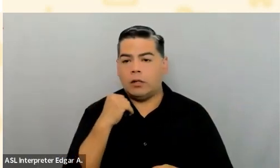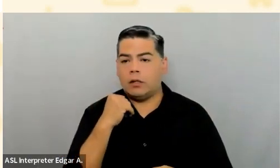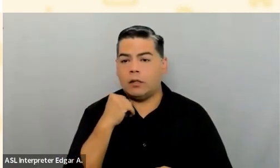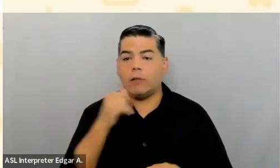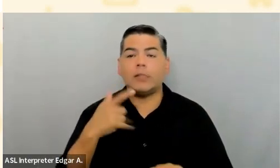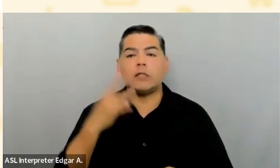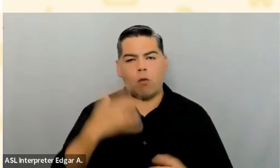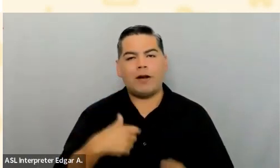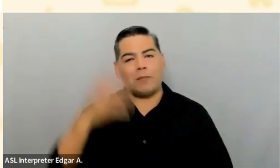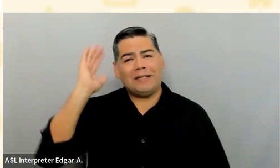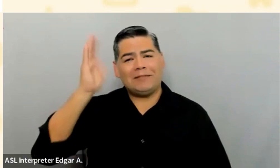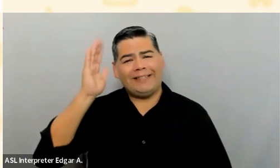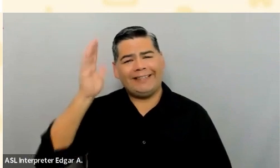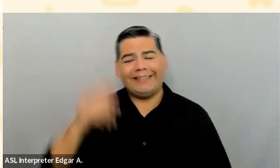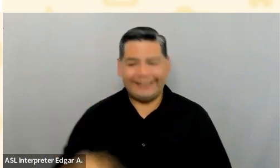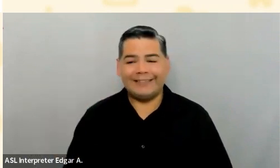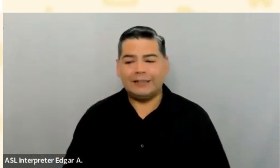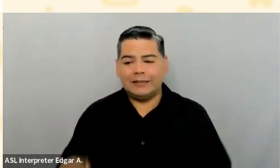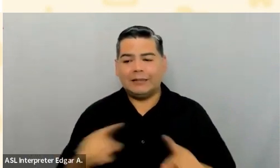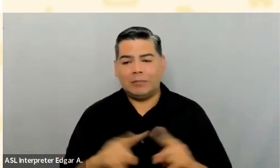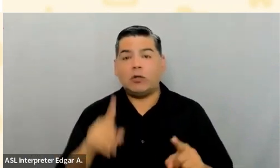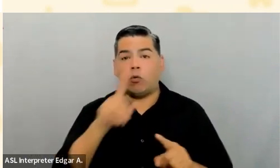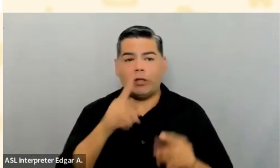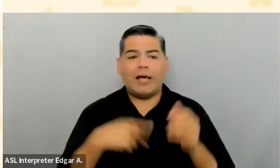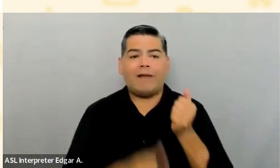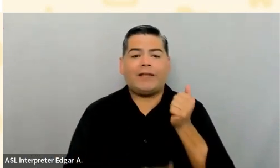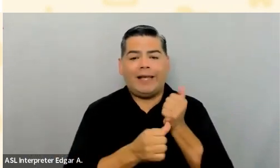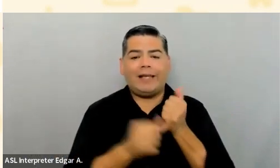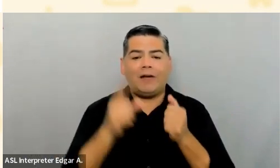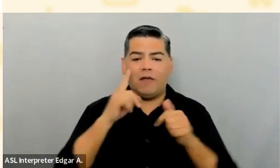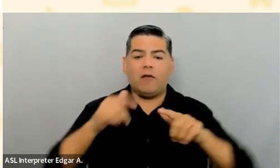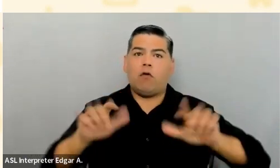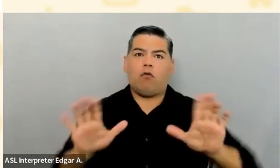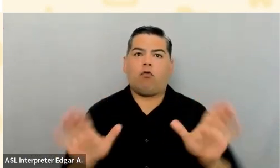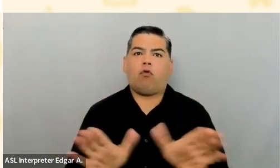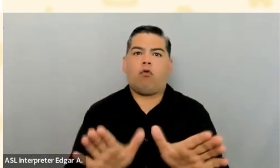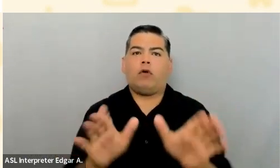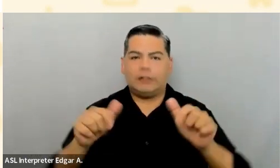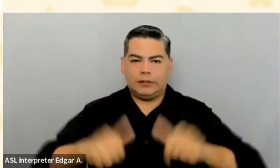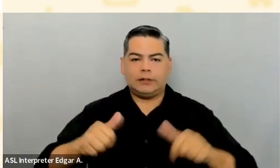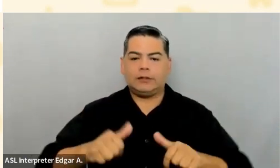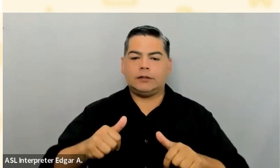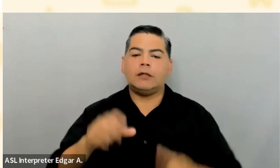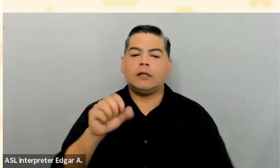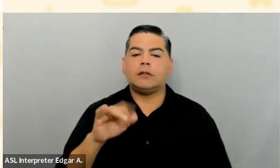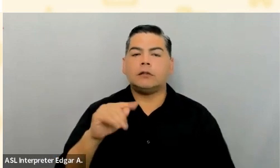sino porque realmente están practicando lo que predican. Entonces sí, ¿qué ayuda hay disponible?